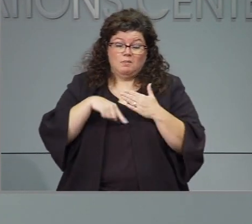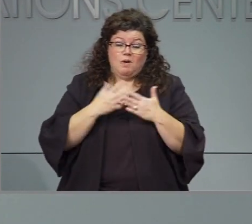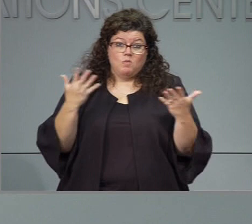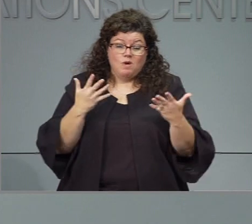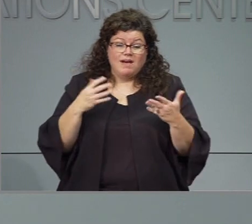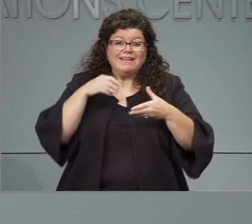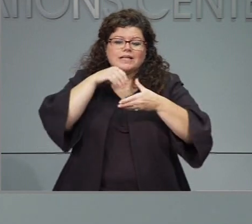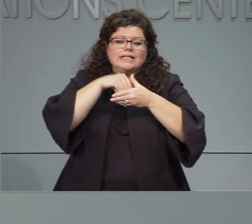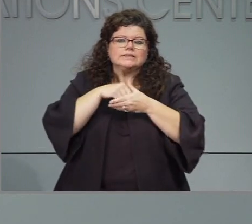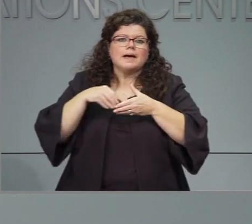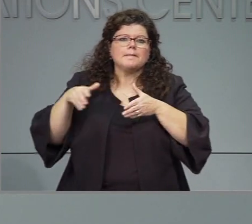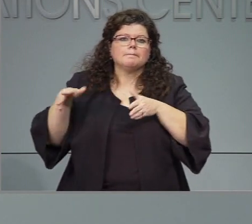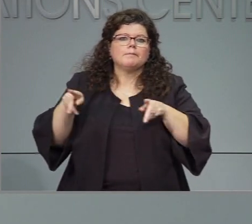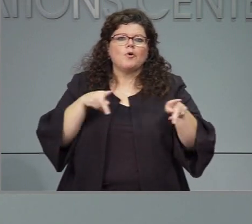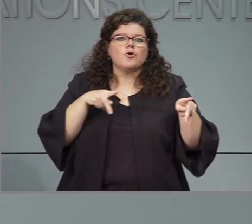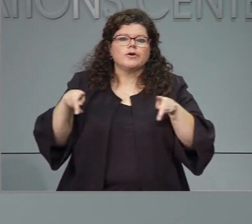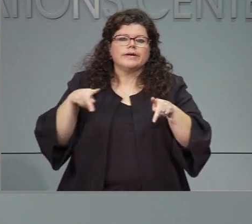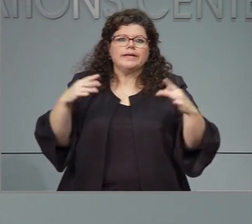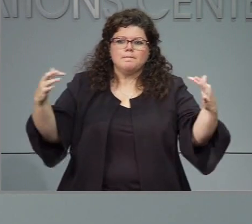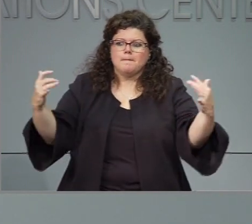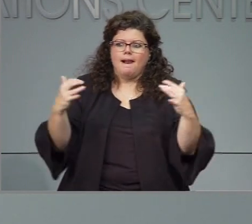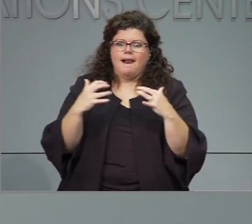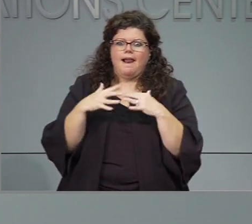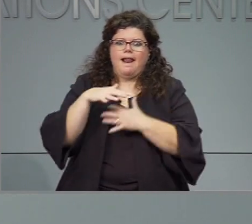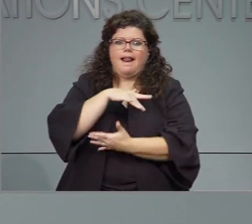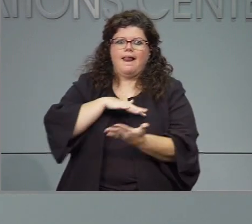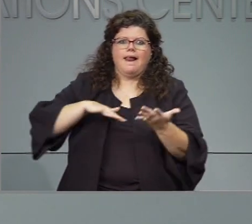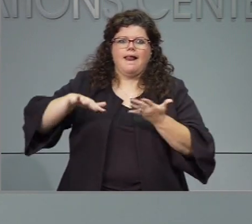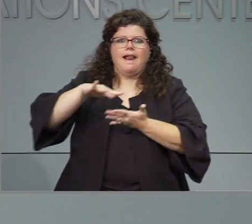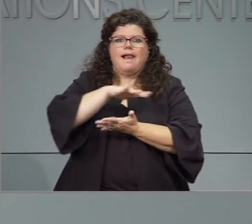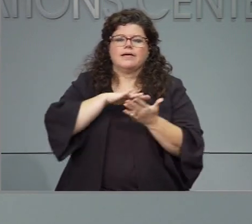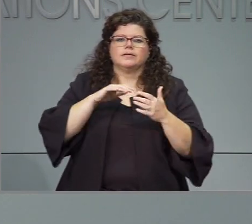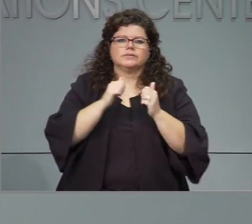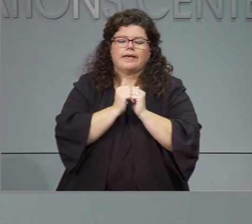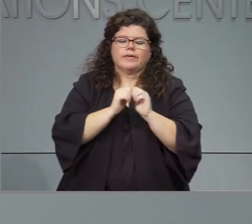me preocupa son las fiestas y se hacen en interiores.